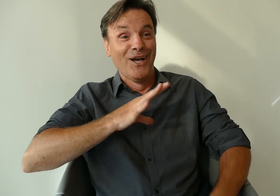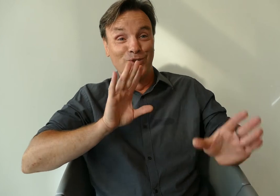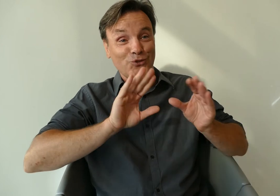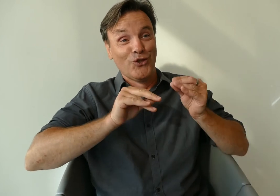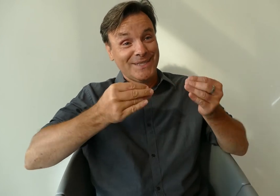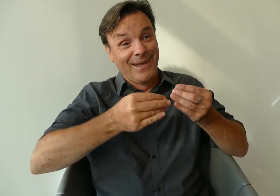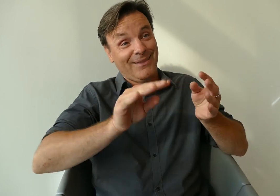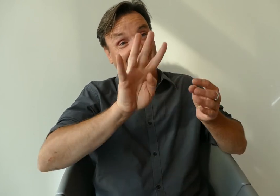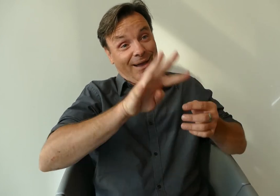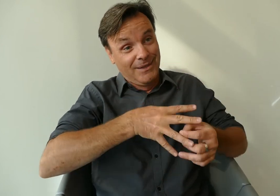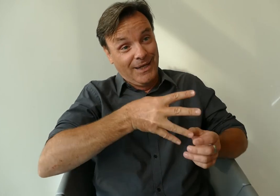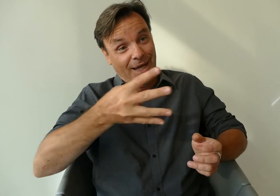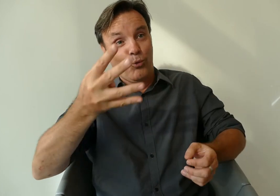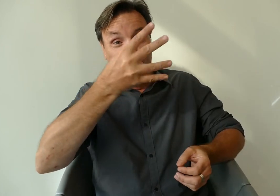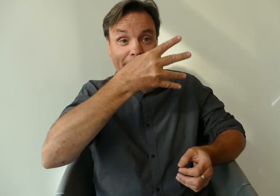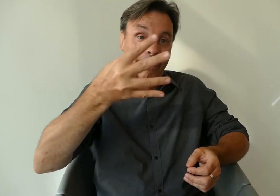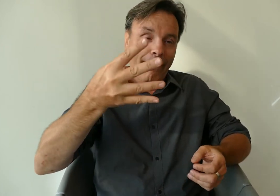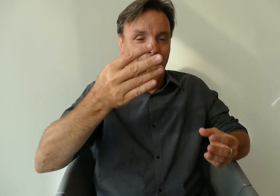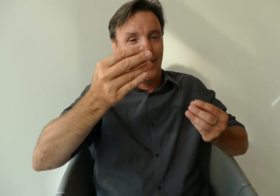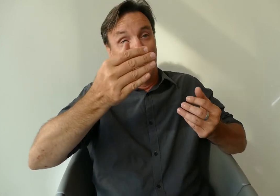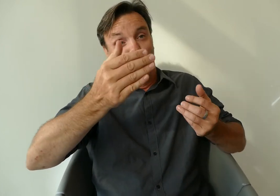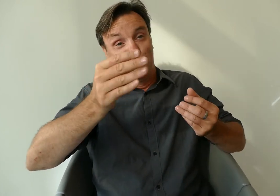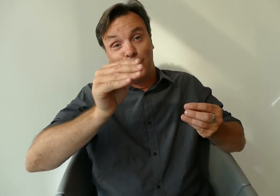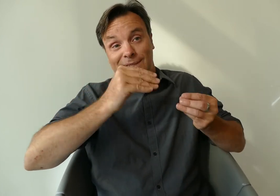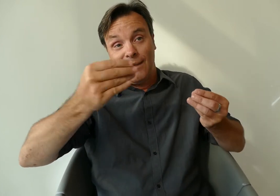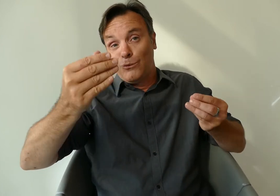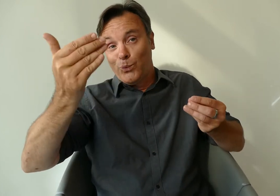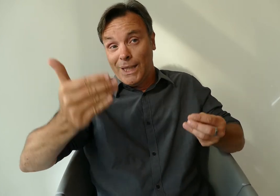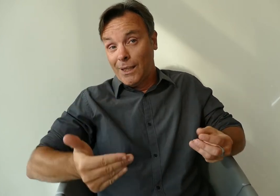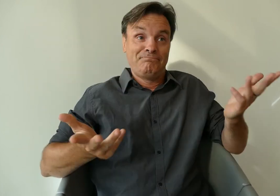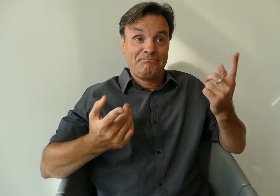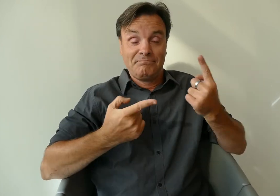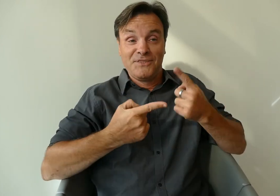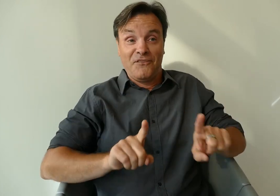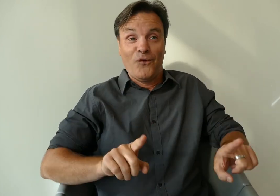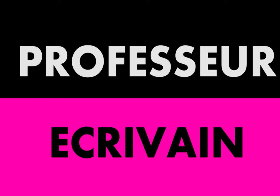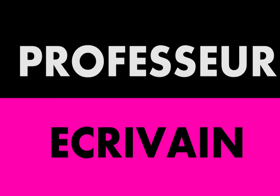J'ai des chaussettes quadrillées, rayées et unies... Toutes sont différentes !